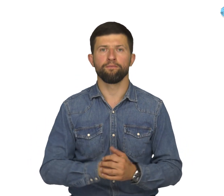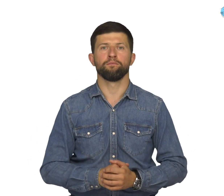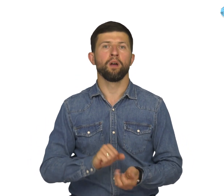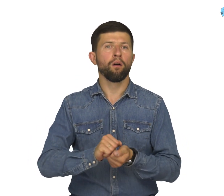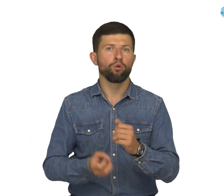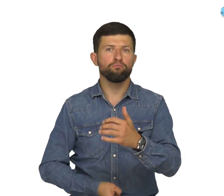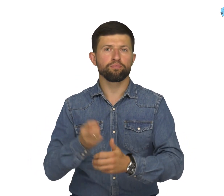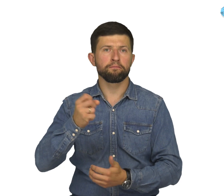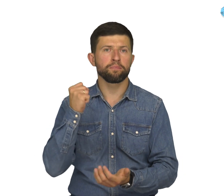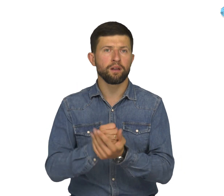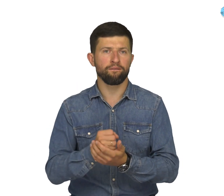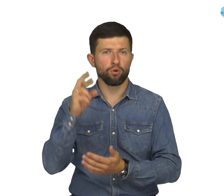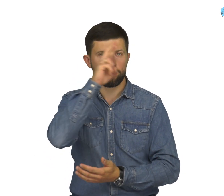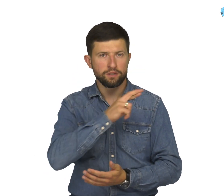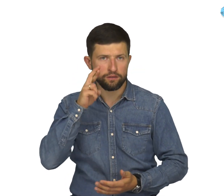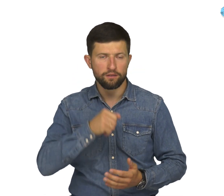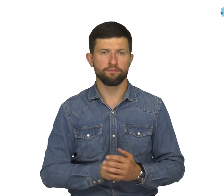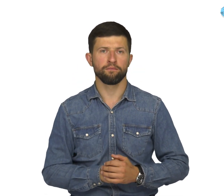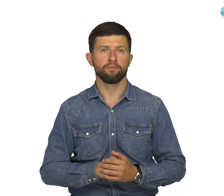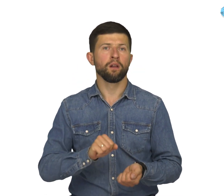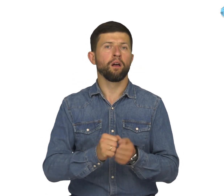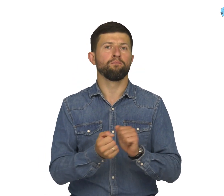zostali pozbawieni praw rodzicielskich,